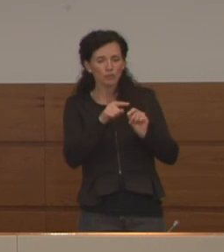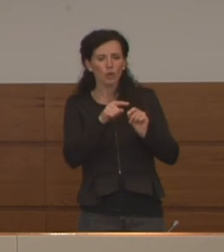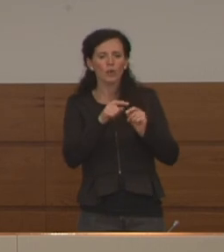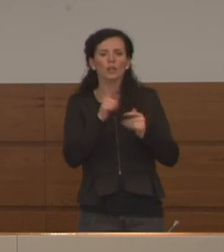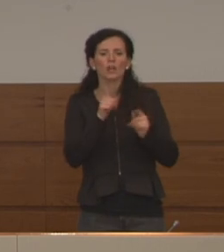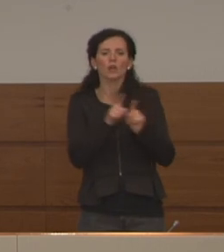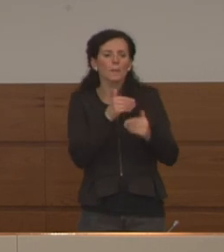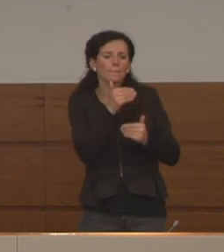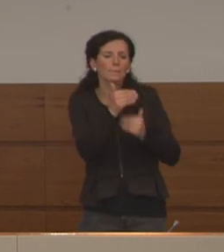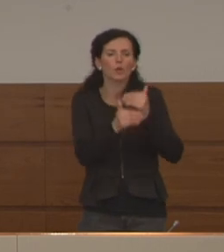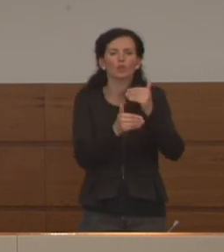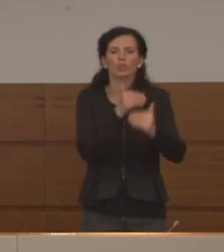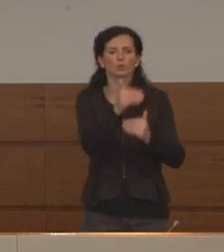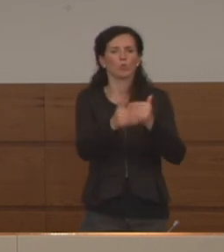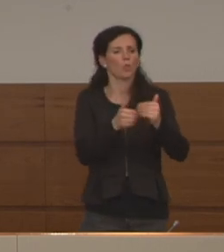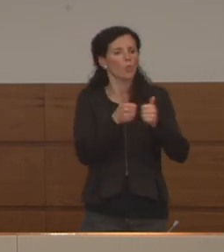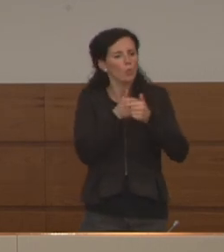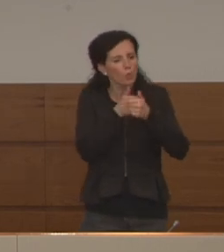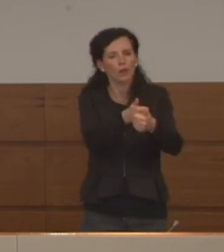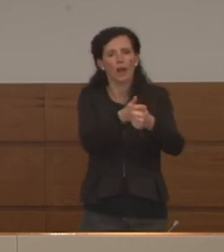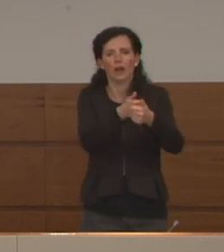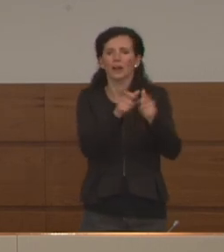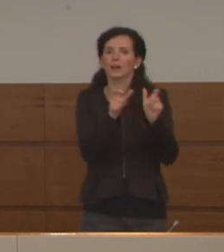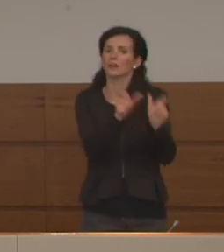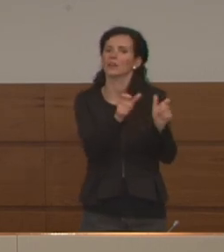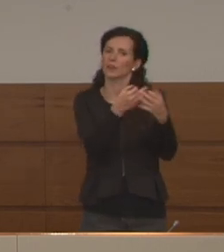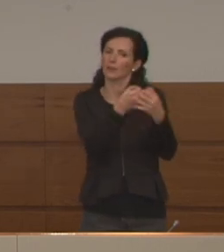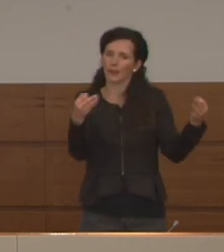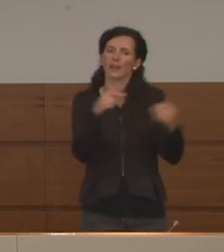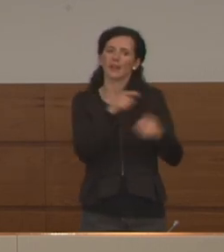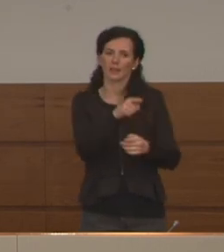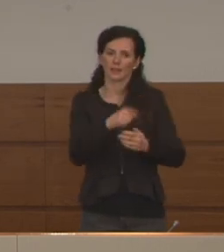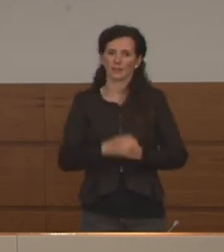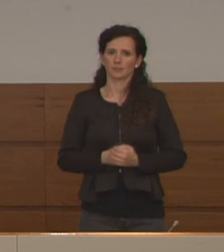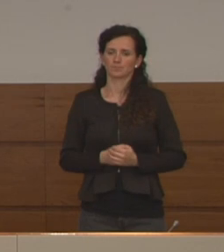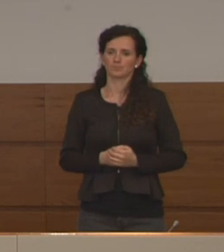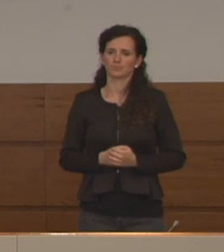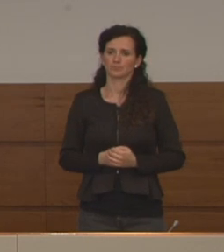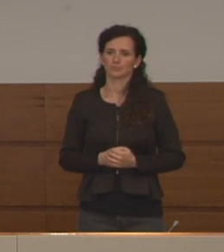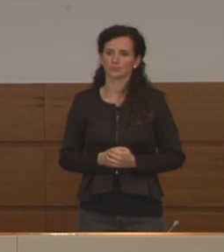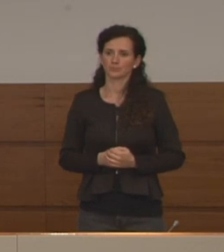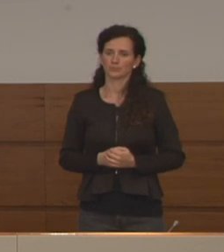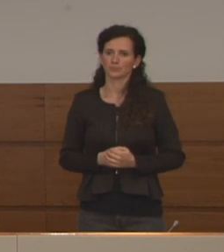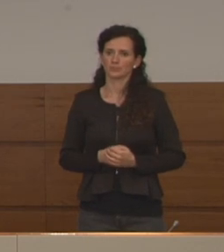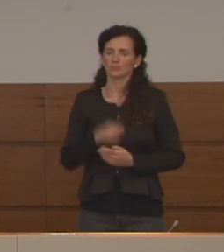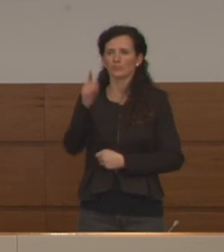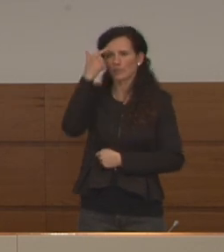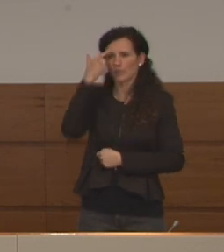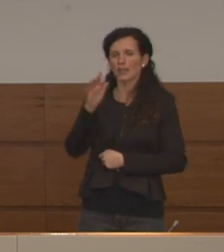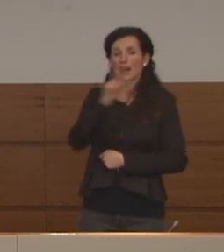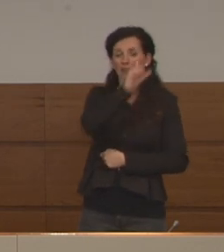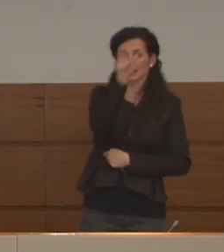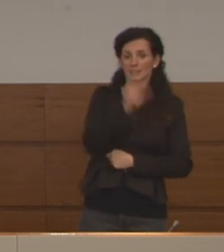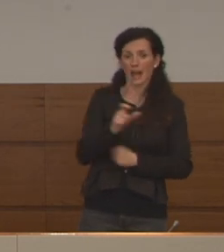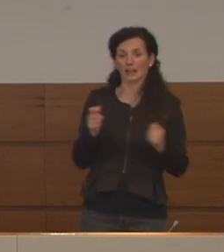Peraltro lei sa chel'Italia con la Turchia e con la Grecia era già